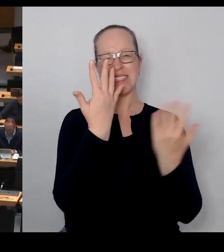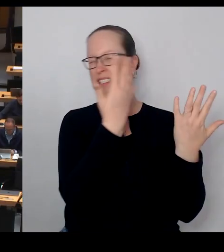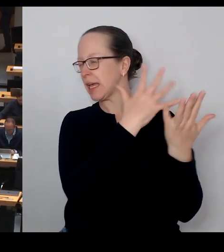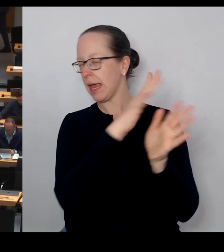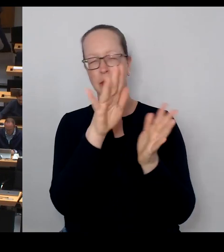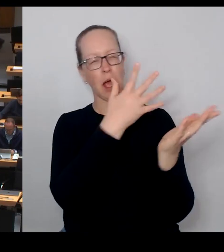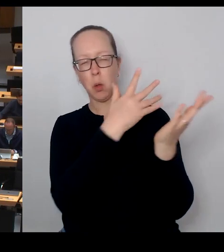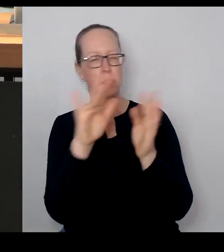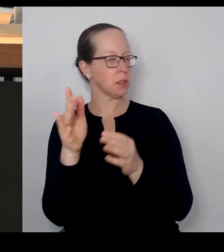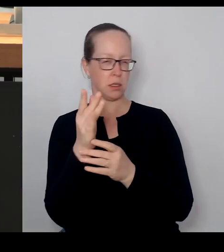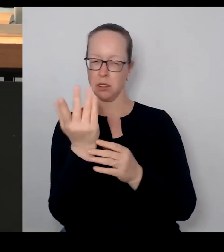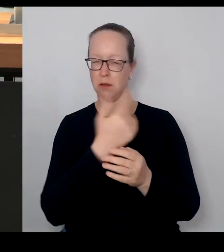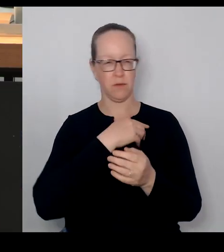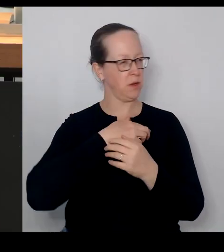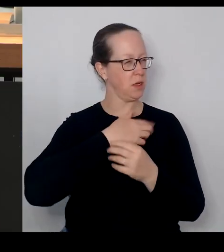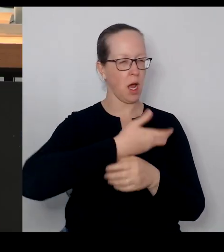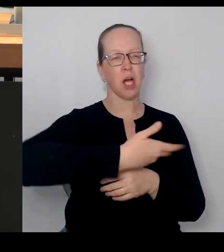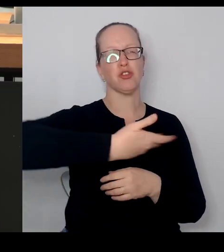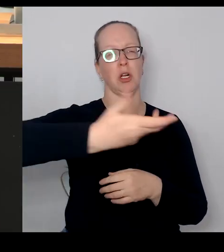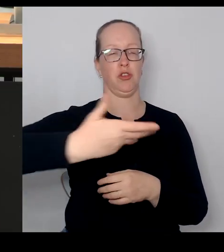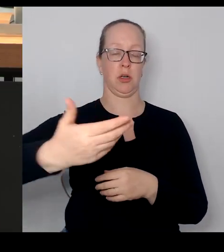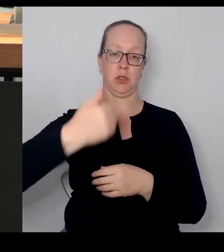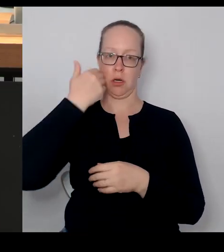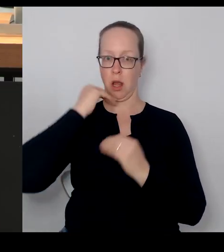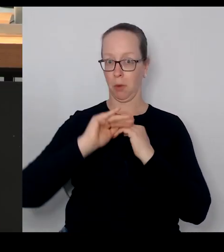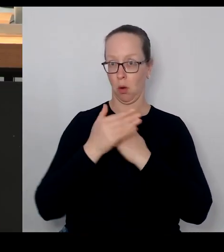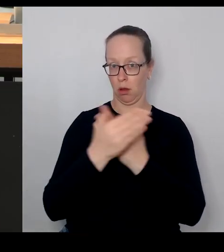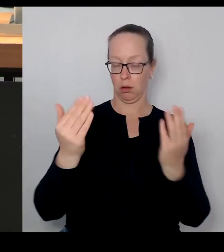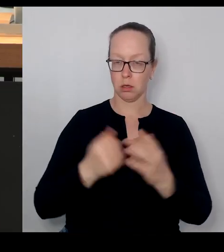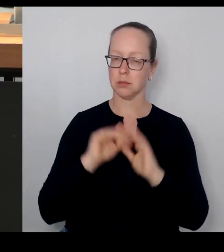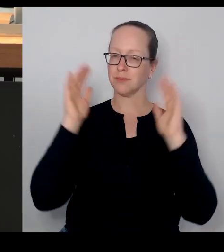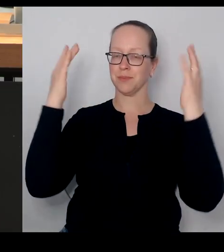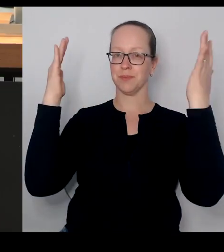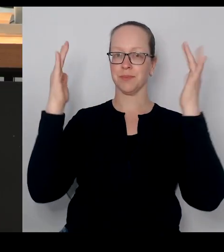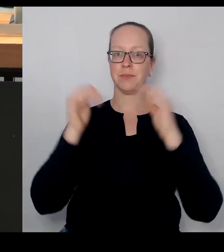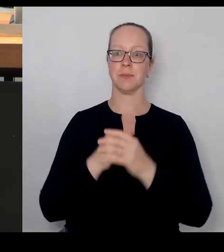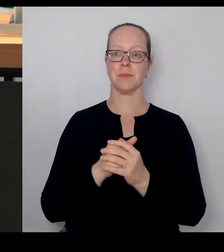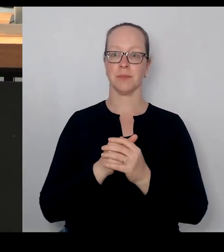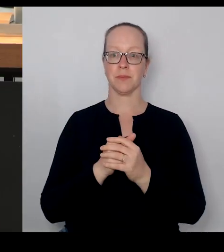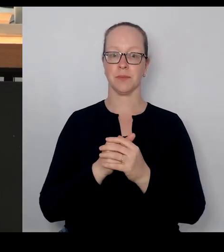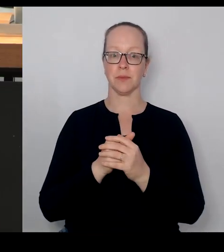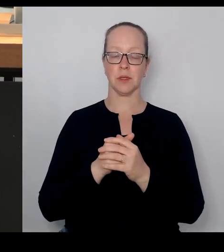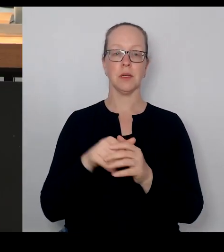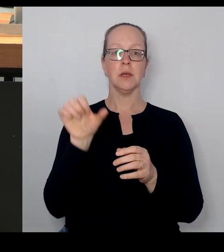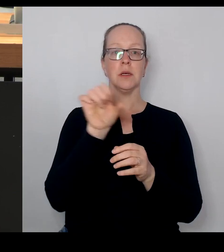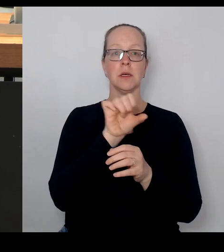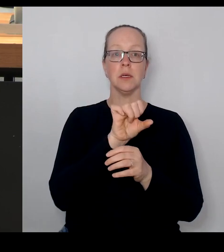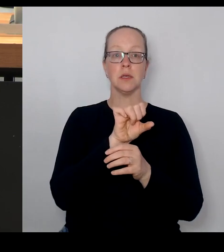Der Senat kann sich da auch nicht hinter den Bezirken verstecken. Da gibt es auch unschöne Entwicklungen. Pankow zum Beispiel, das da ein Vorreiter war in Sachen